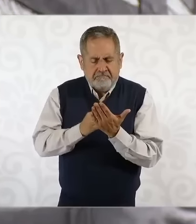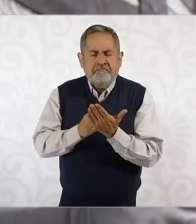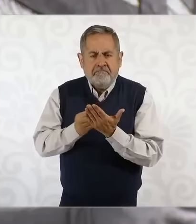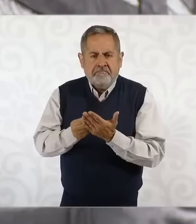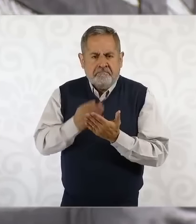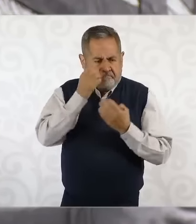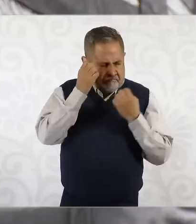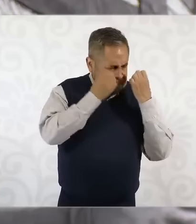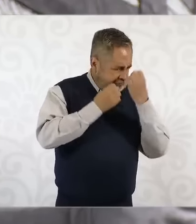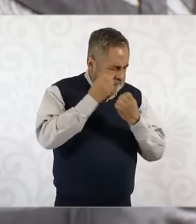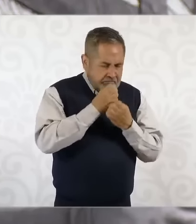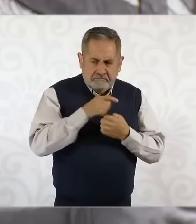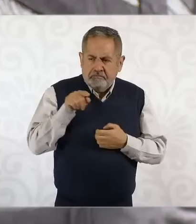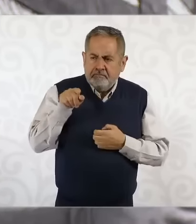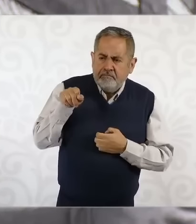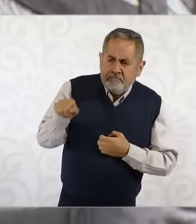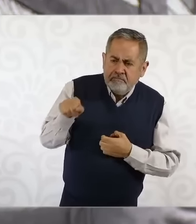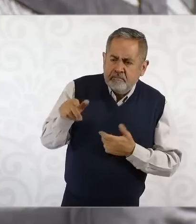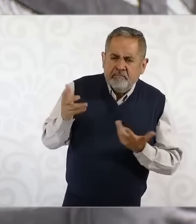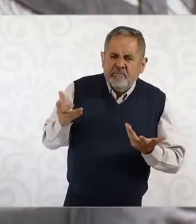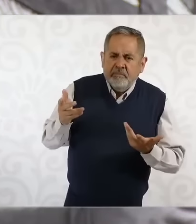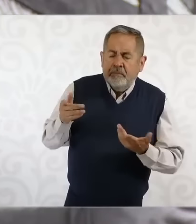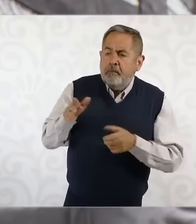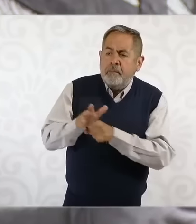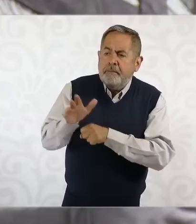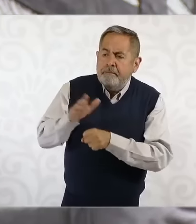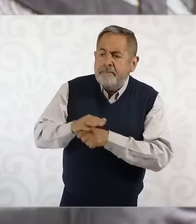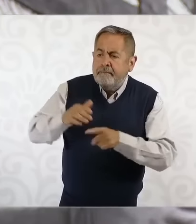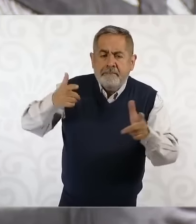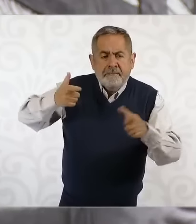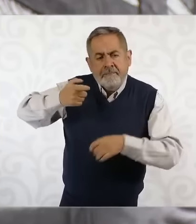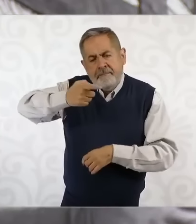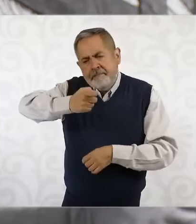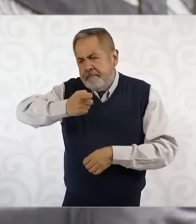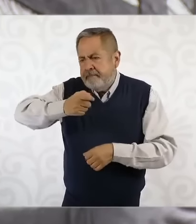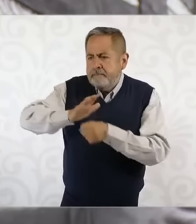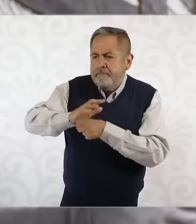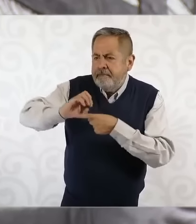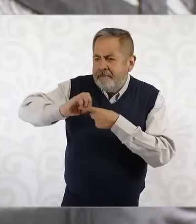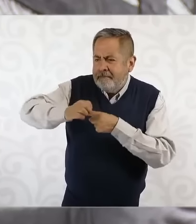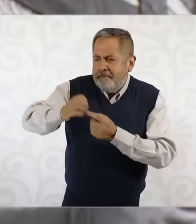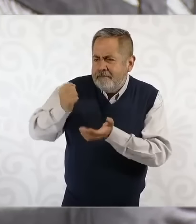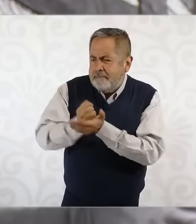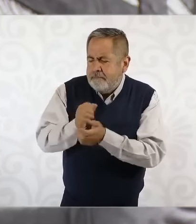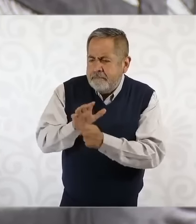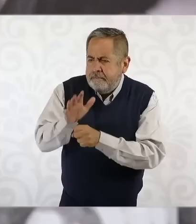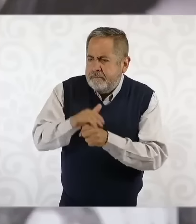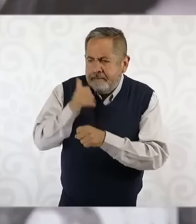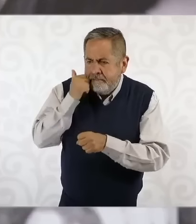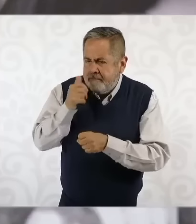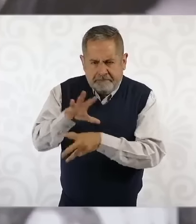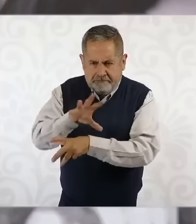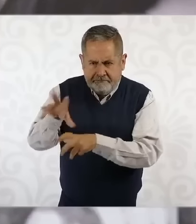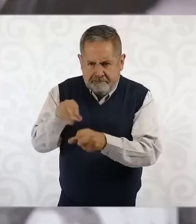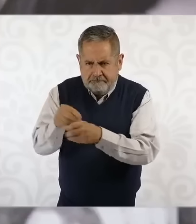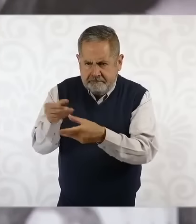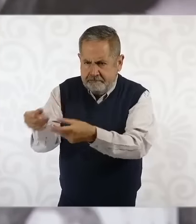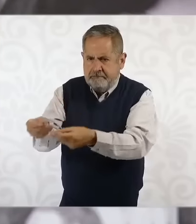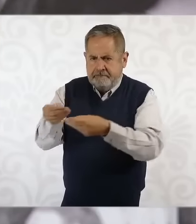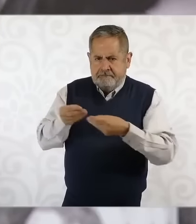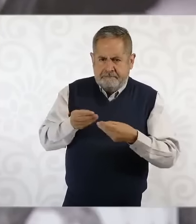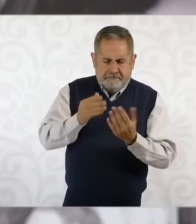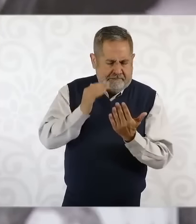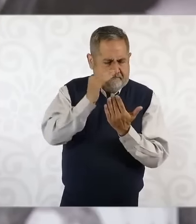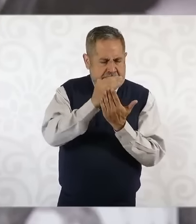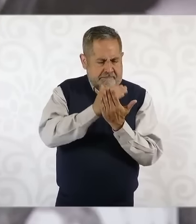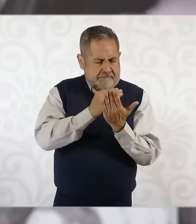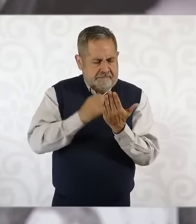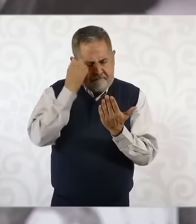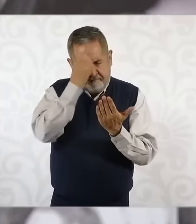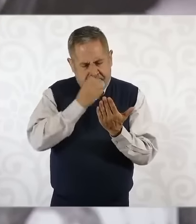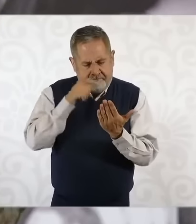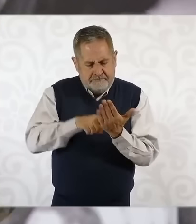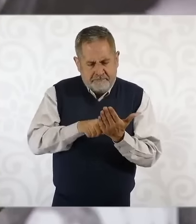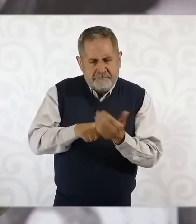eh ellos escogen el tipo de armamento, calibre, marca, etcétera. Y cuando se hace el trámite pagan